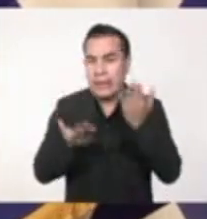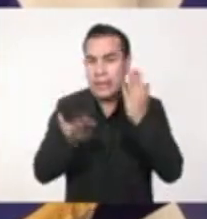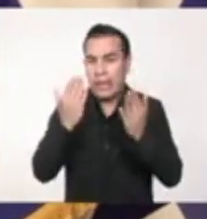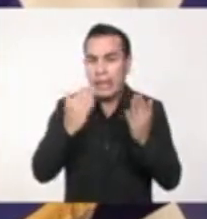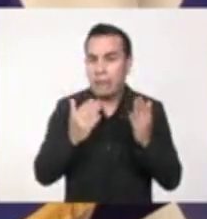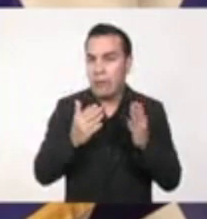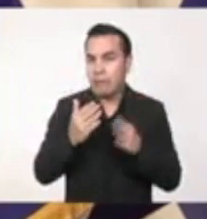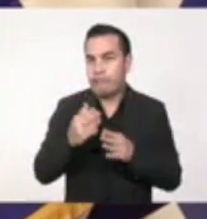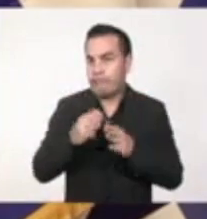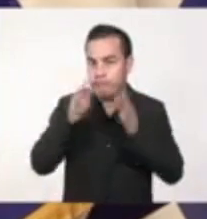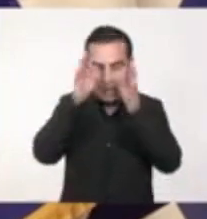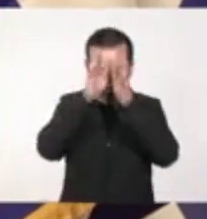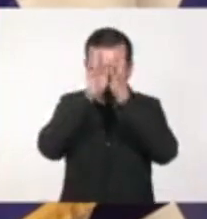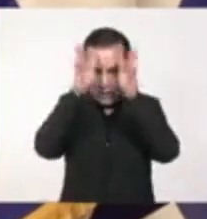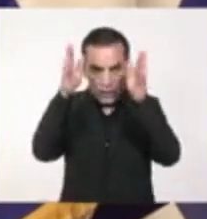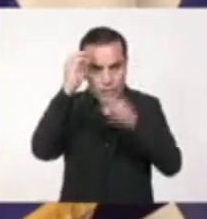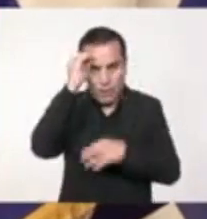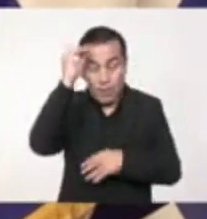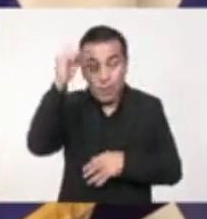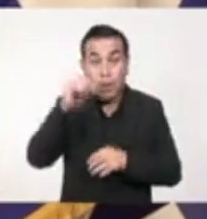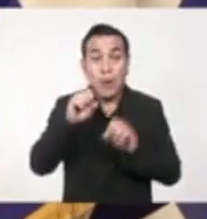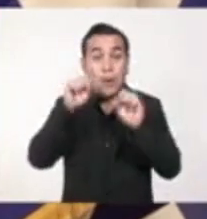conclusión parcializada, y lo podemos ver en algunas de sus